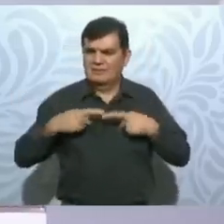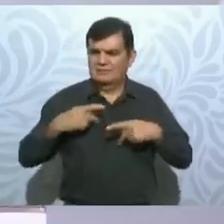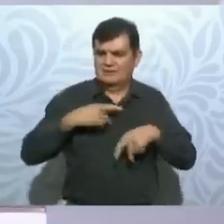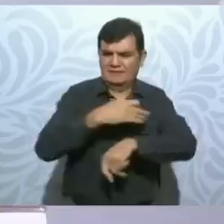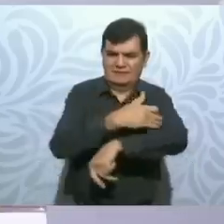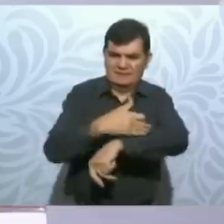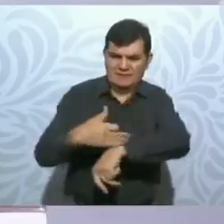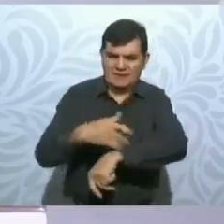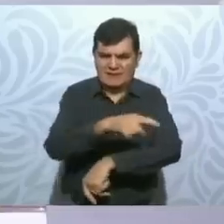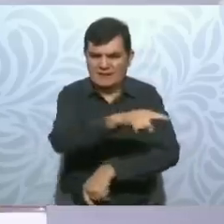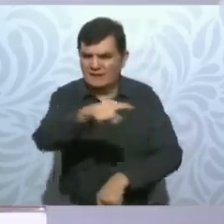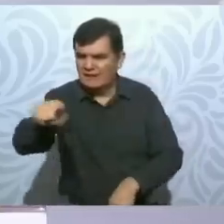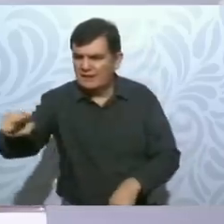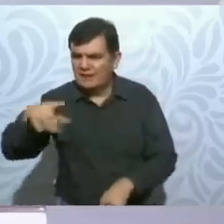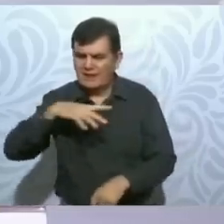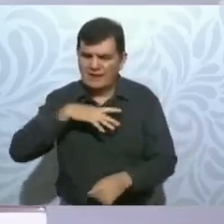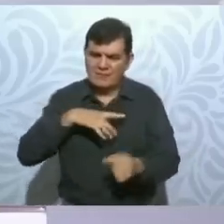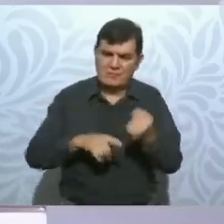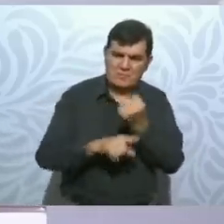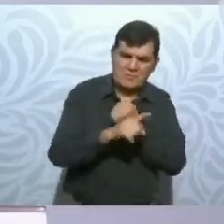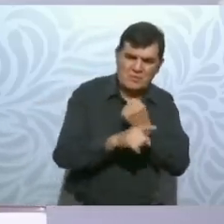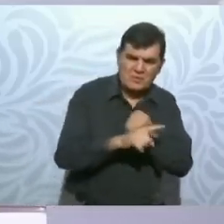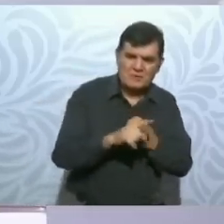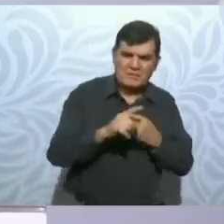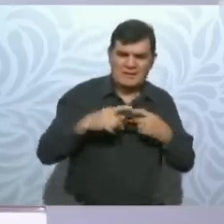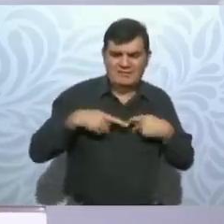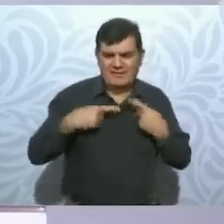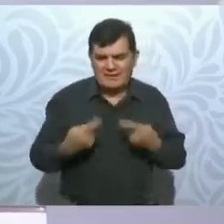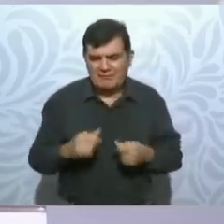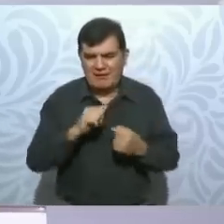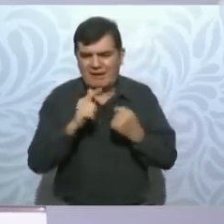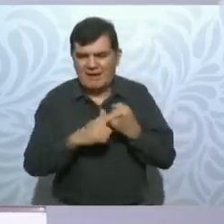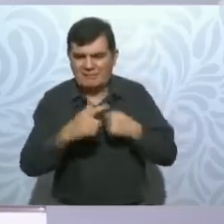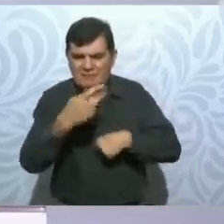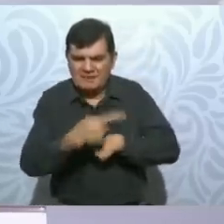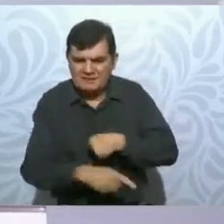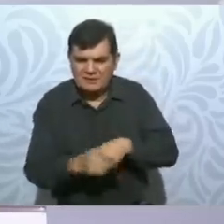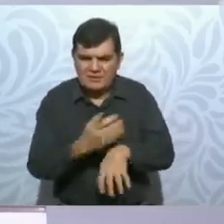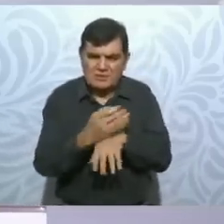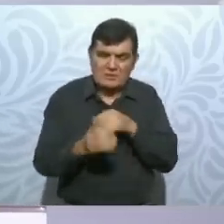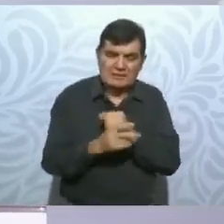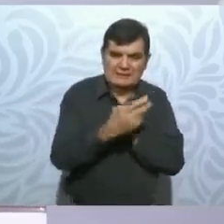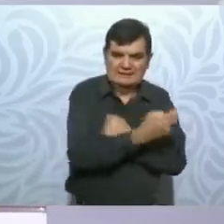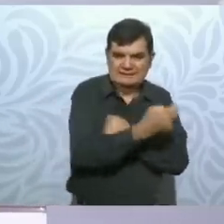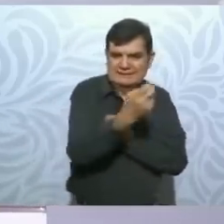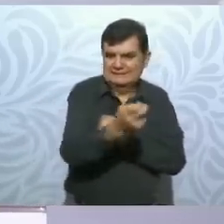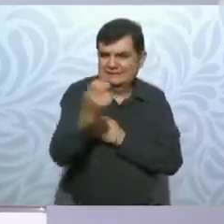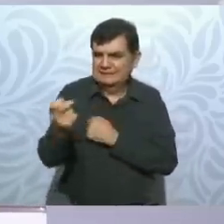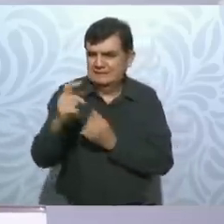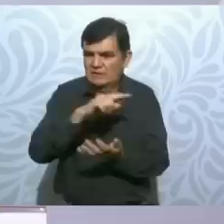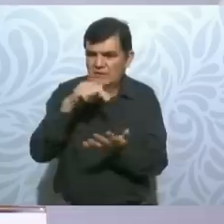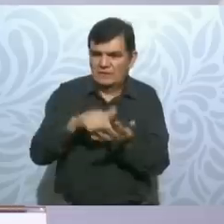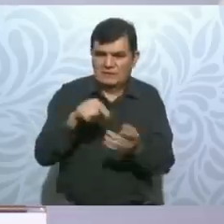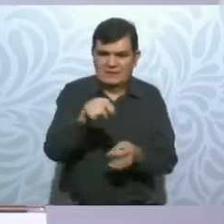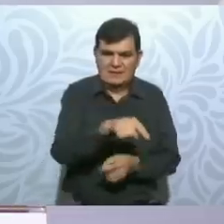situación de vulnerabilidad particularmente En aquellos lugares en donde hay más violencia en